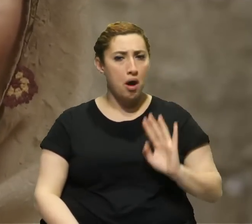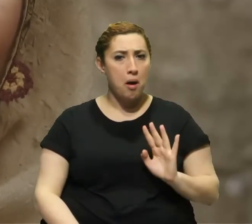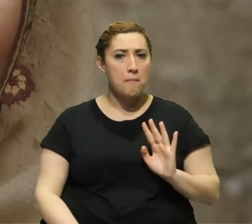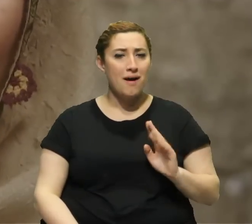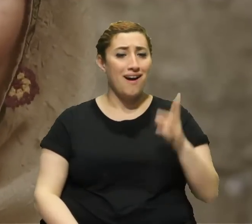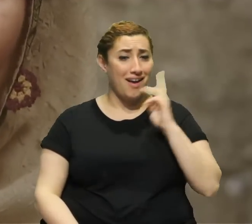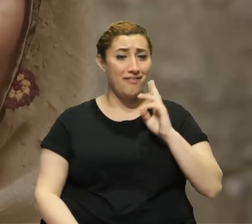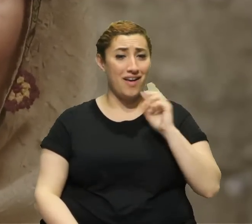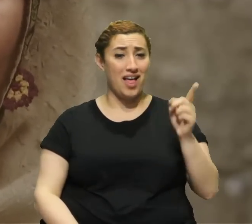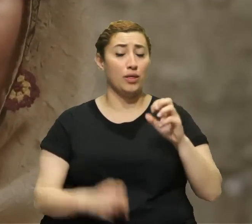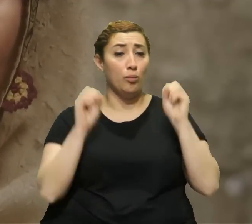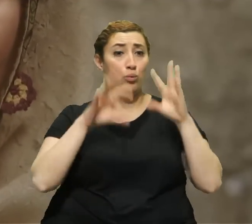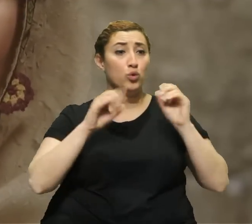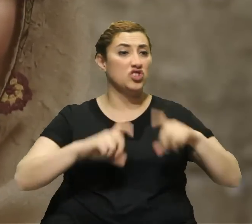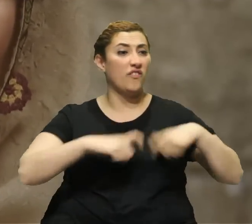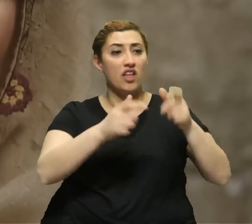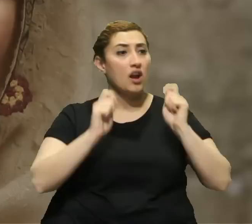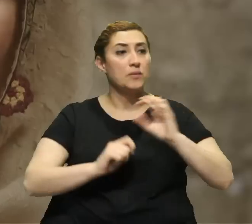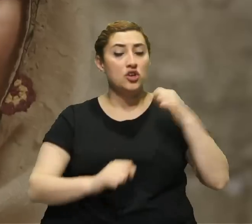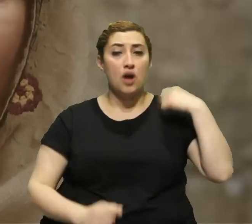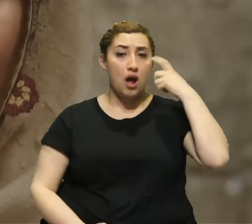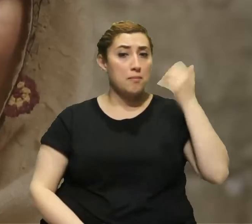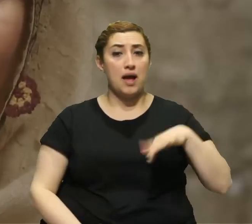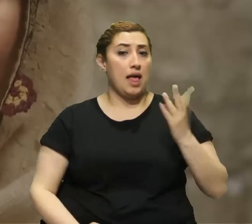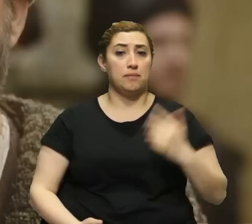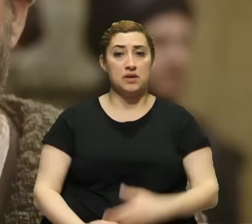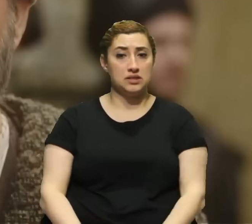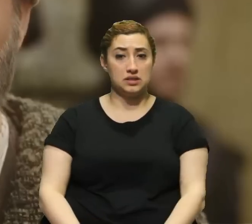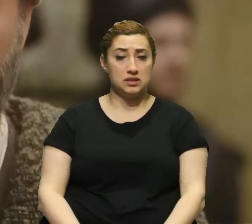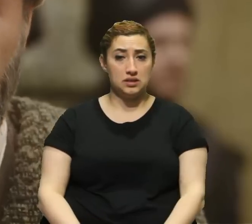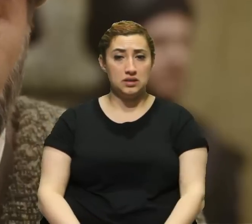...Efendi'ye büyücü iftirası atacakları aklıma gelmez idi.